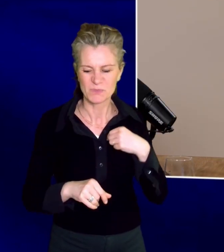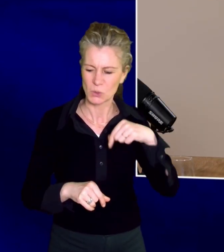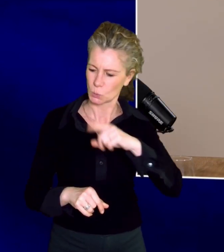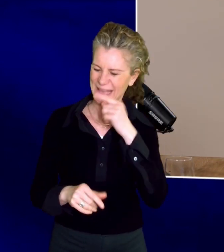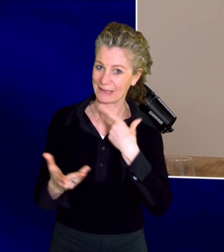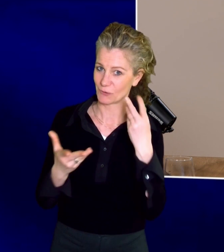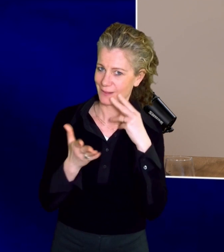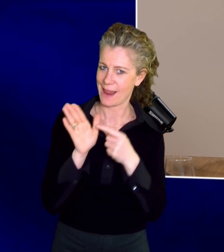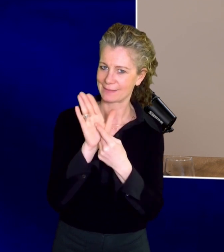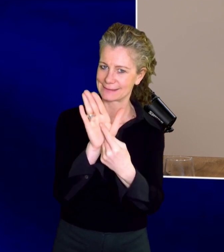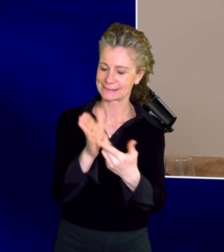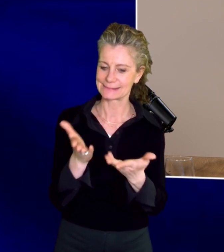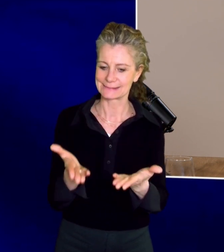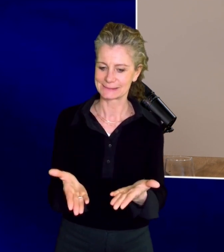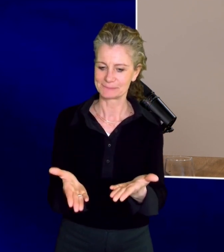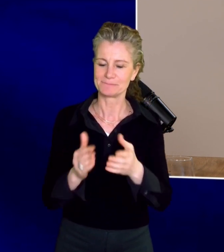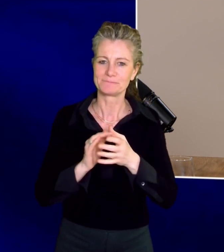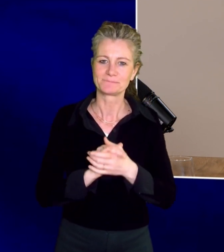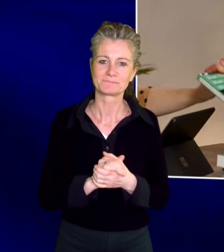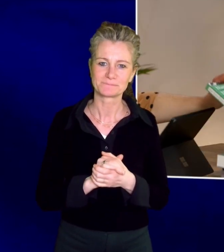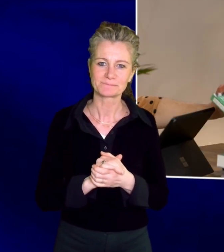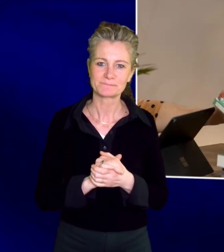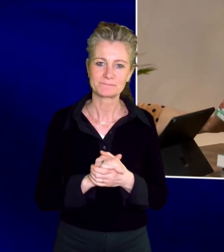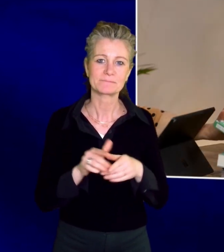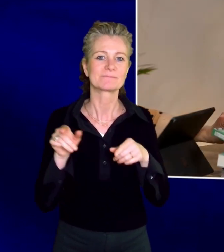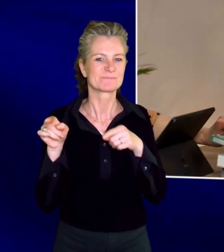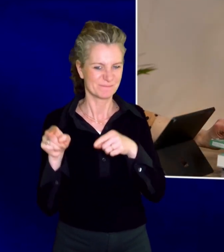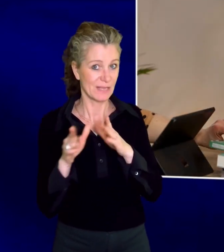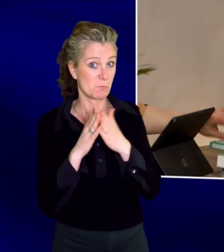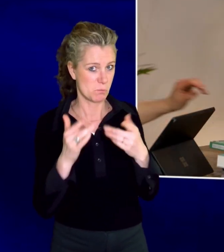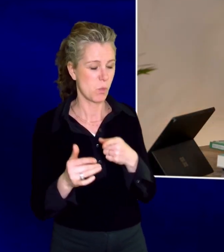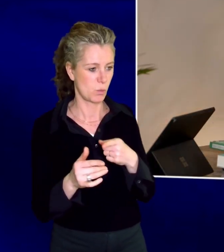Waar je eigenlijk dit hele proces dat je doormaakt...